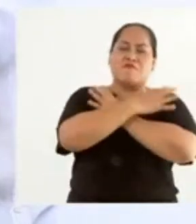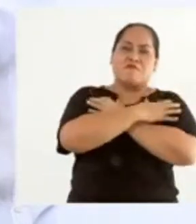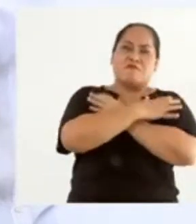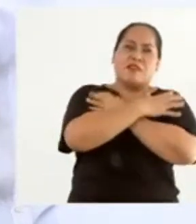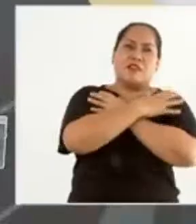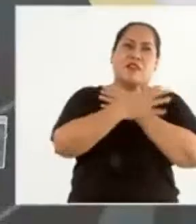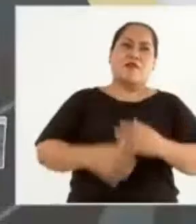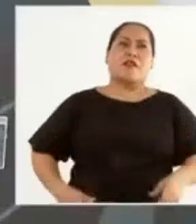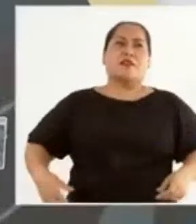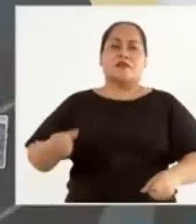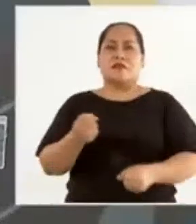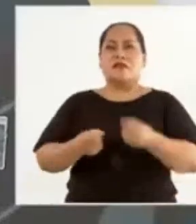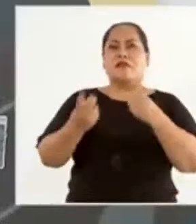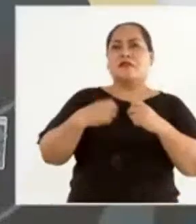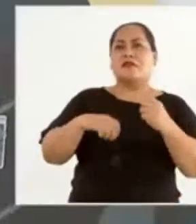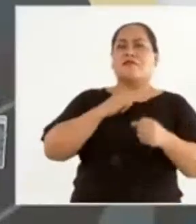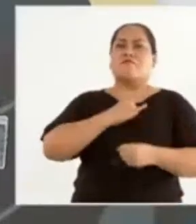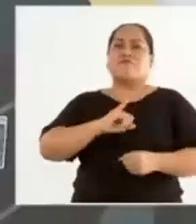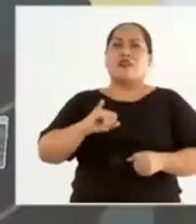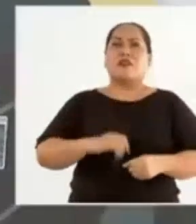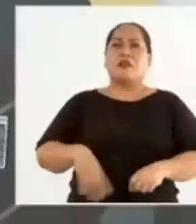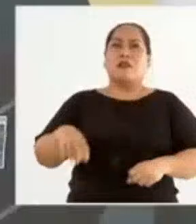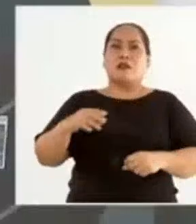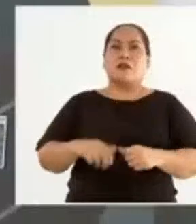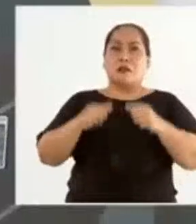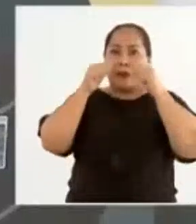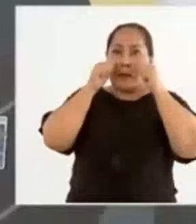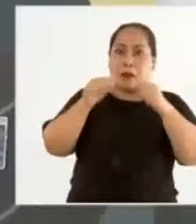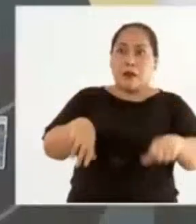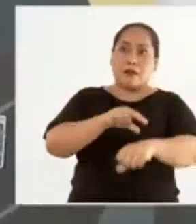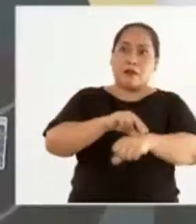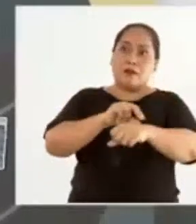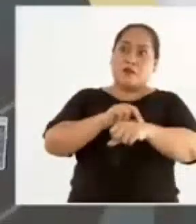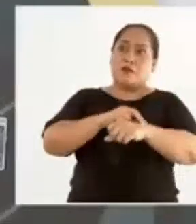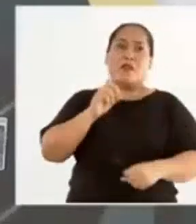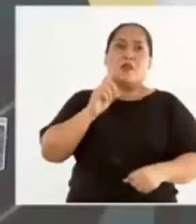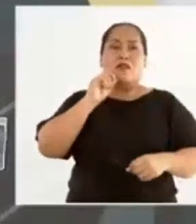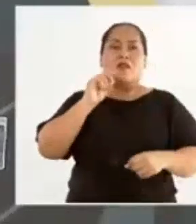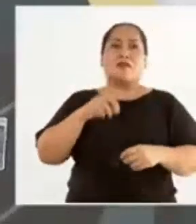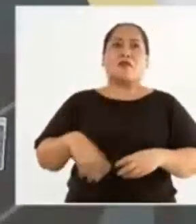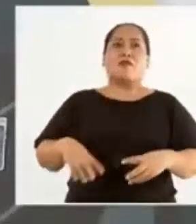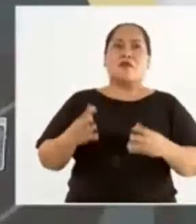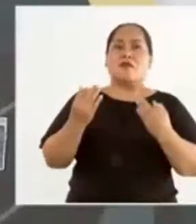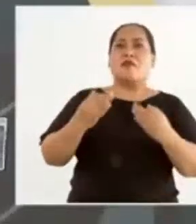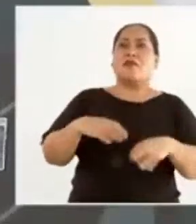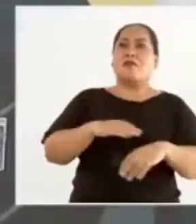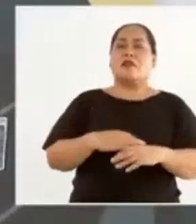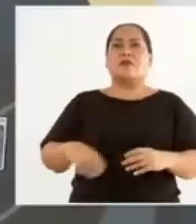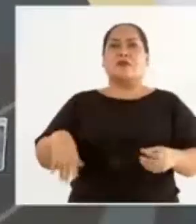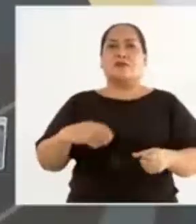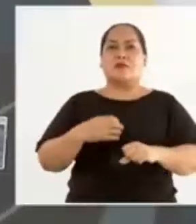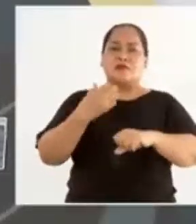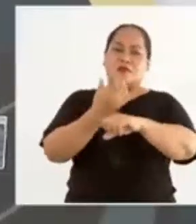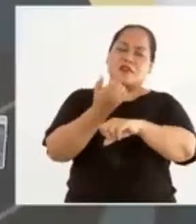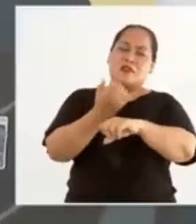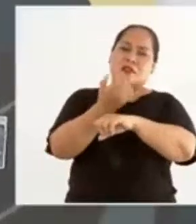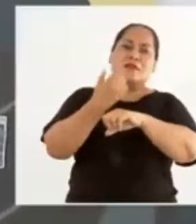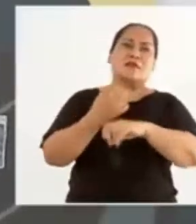ofrecerles atención médica, regularización documental, estancia y oportunidades laborales.